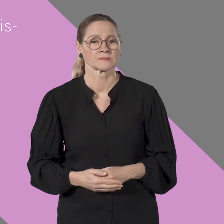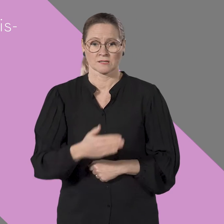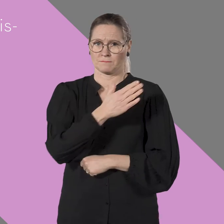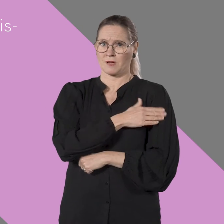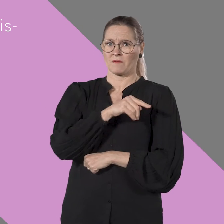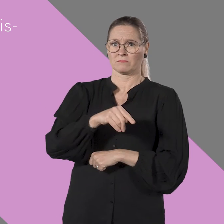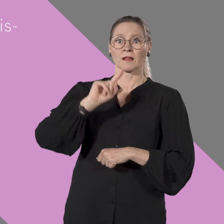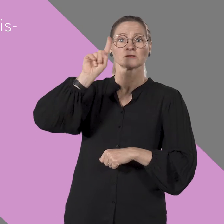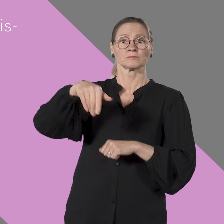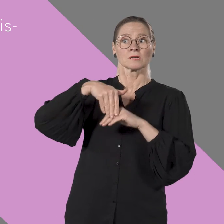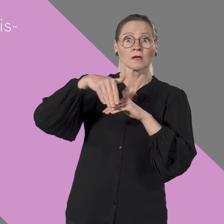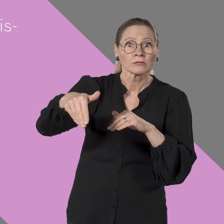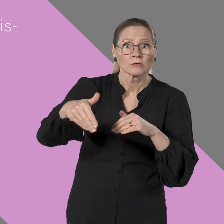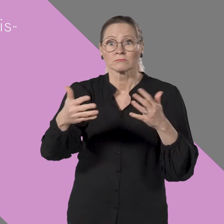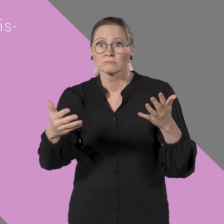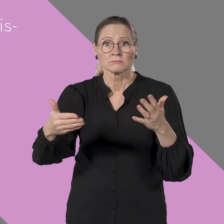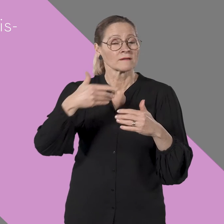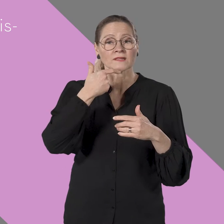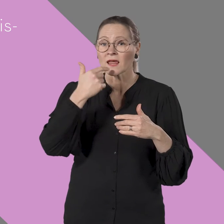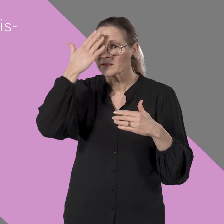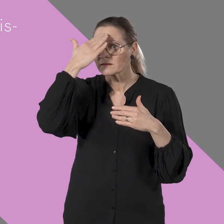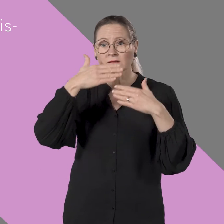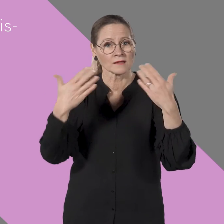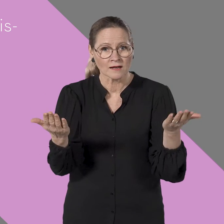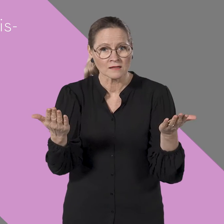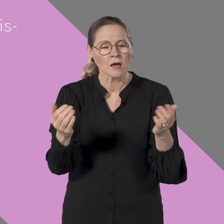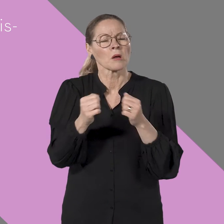Vielä ei tiedetä, jatkuuko palvelu enää ensi vuonna, -